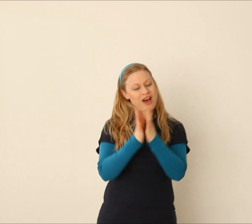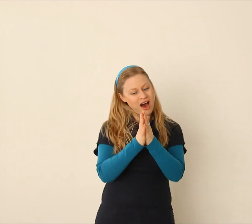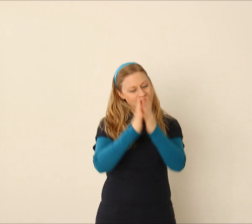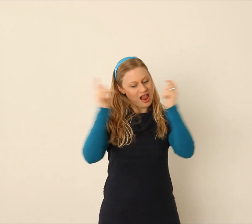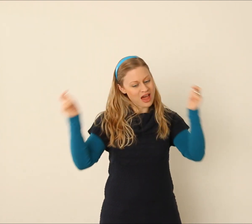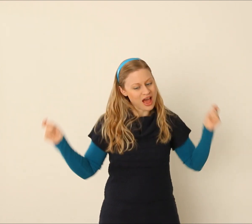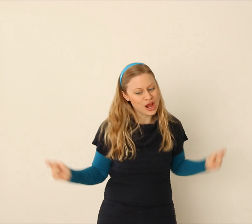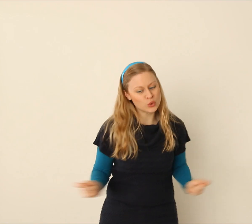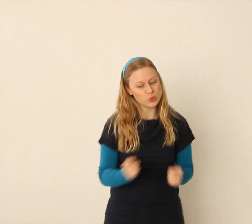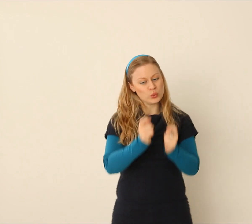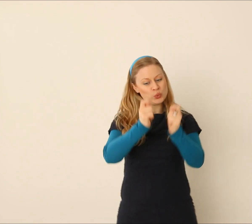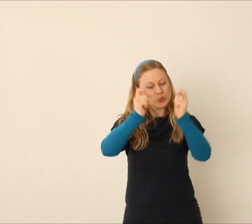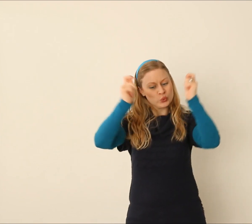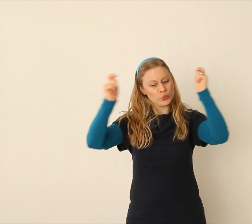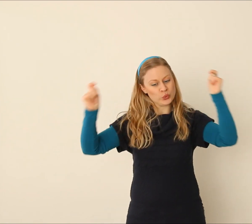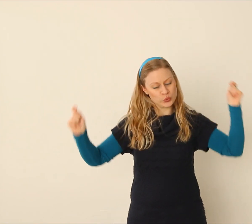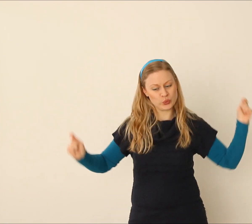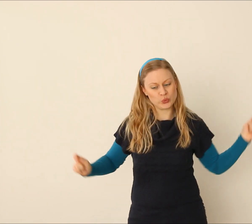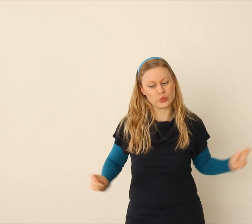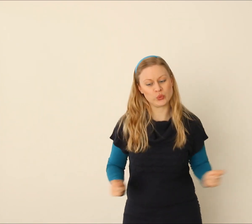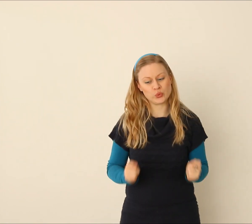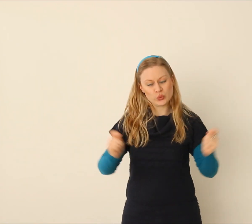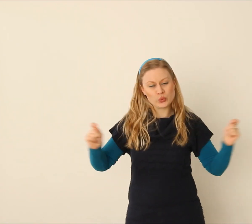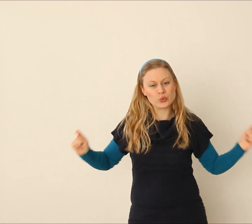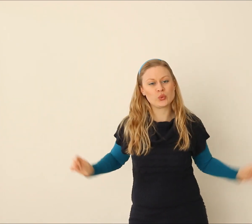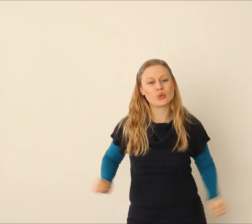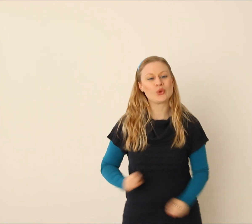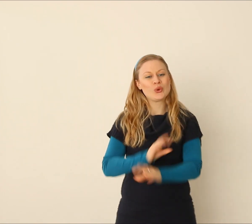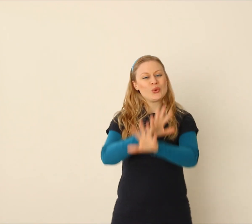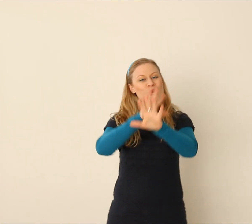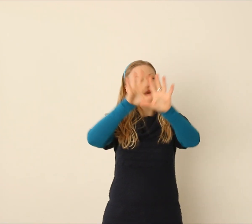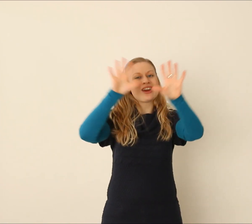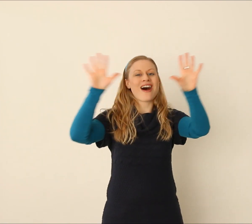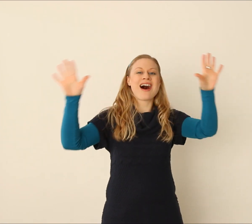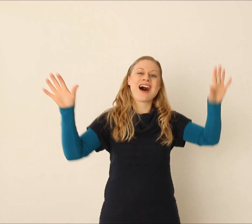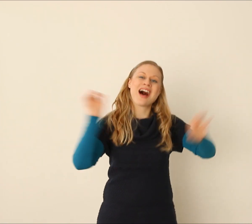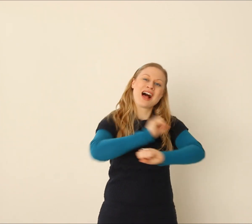Halleluja!